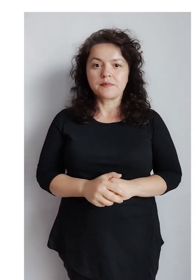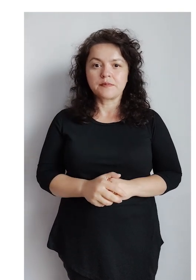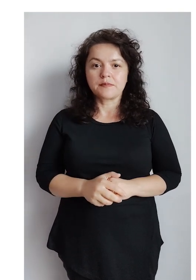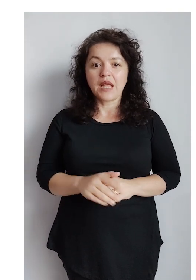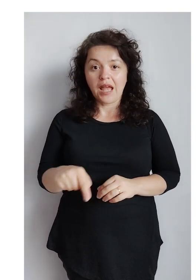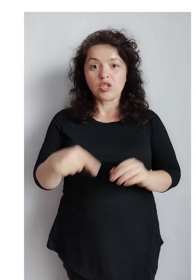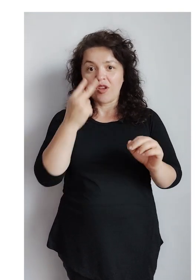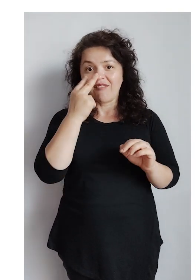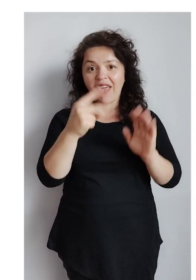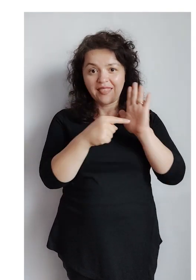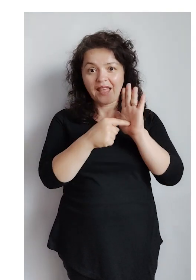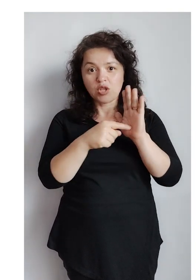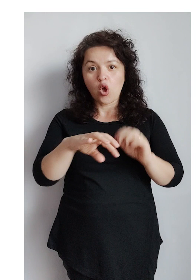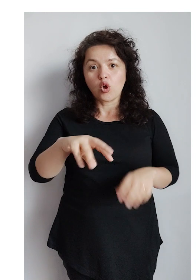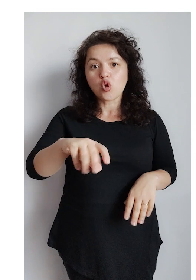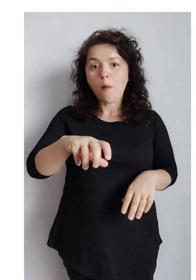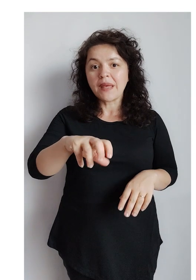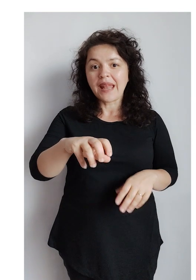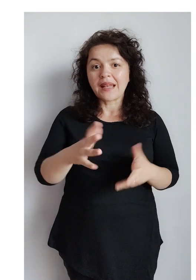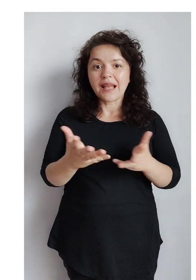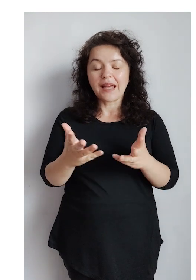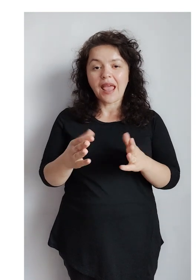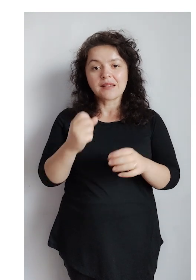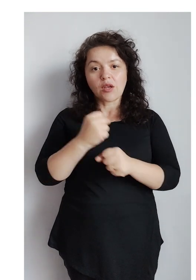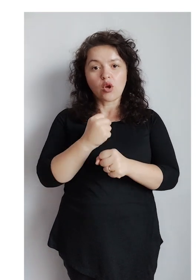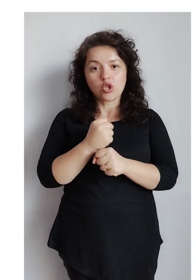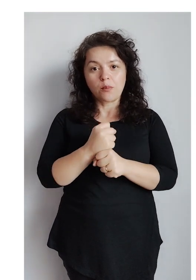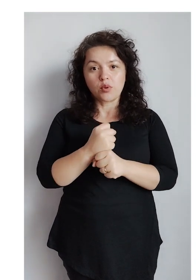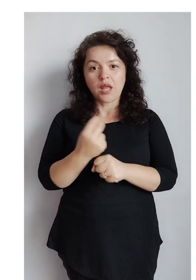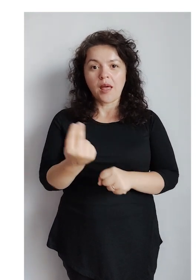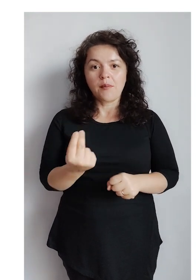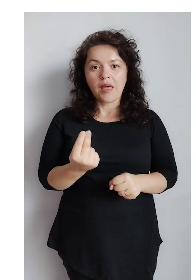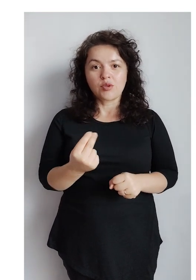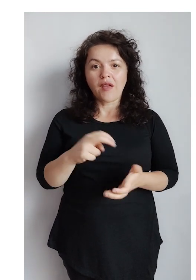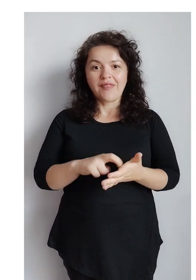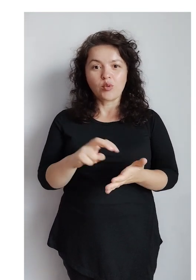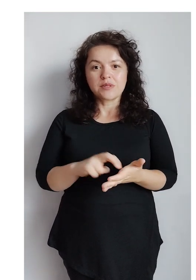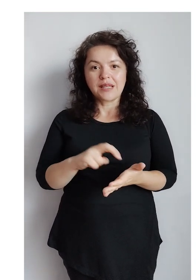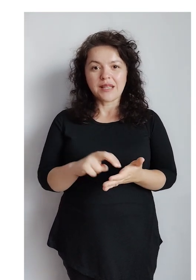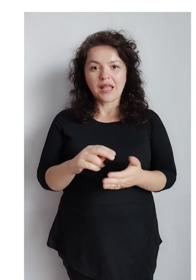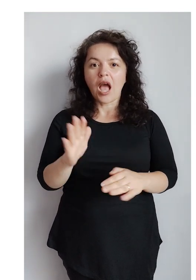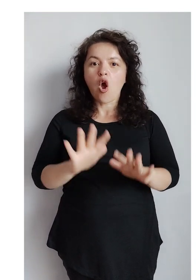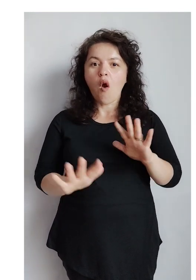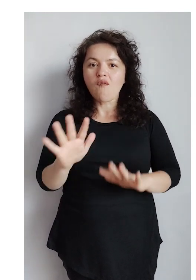Aici vedeți un robinet care este conceput pentru a fi utilizat confortabil de toți